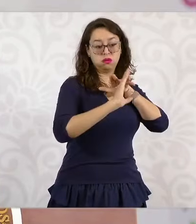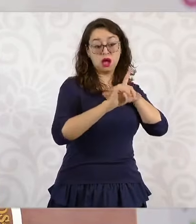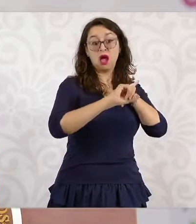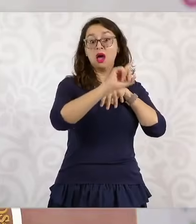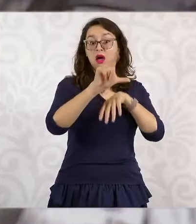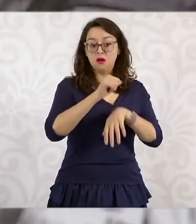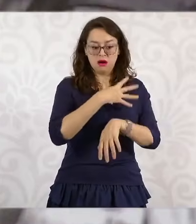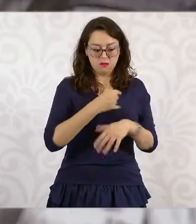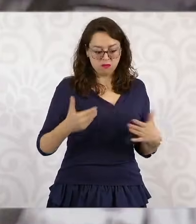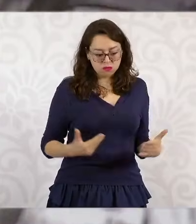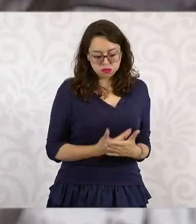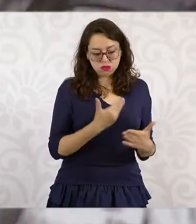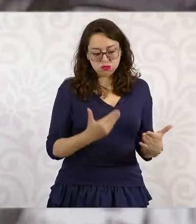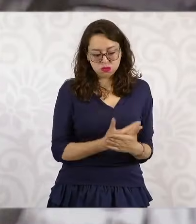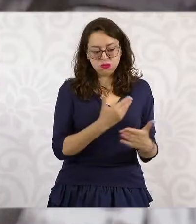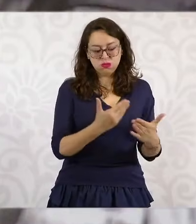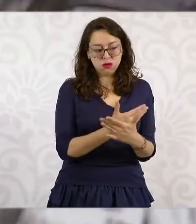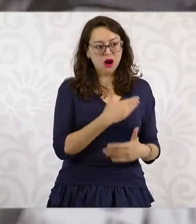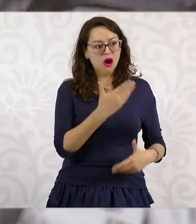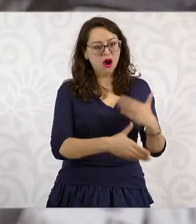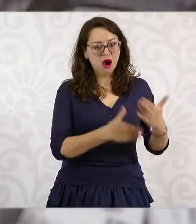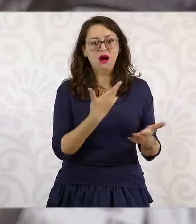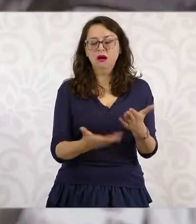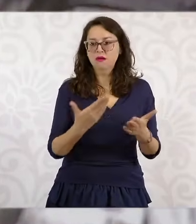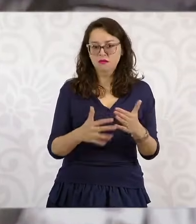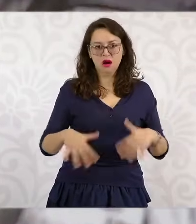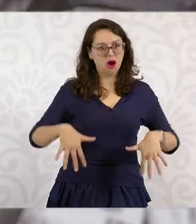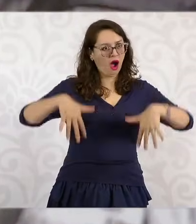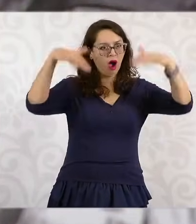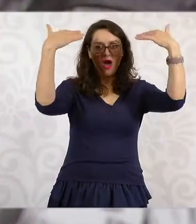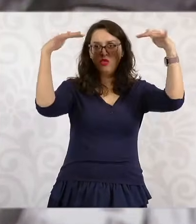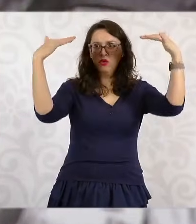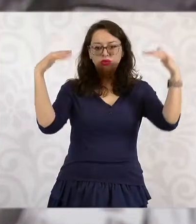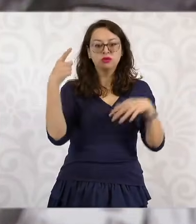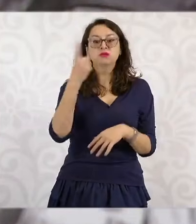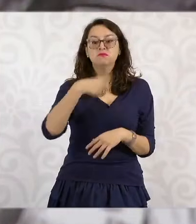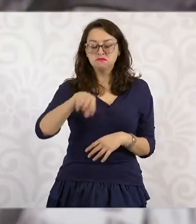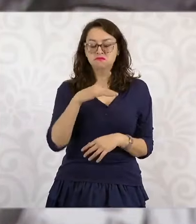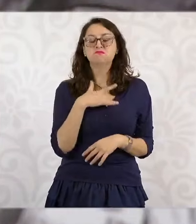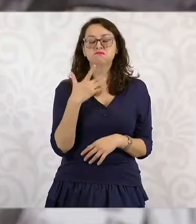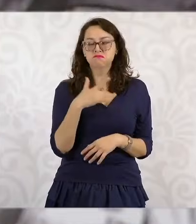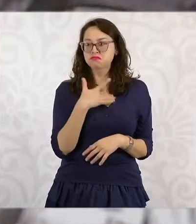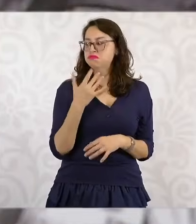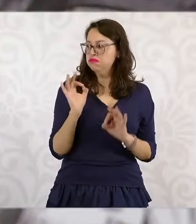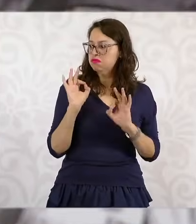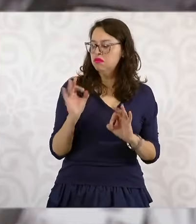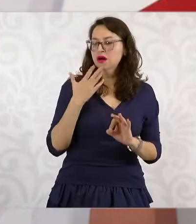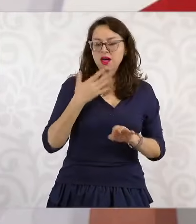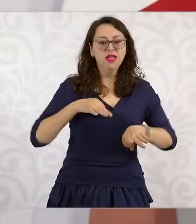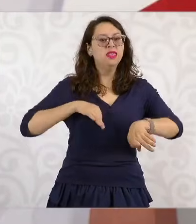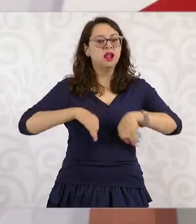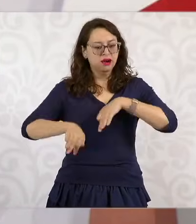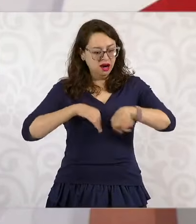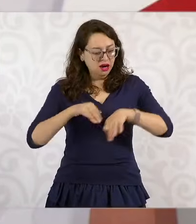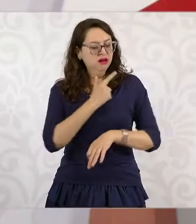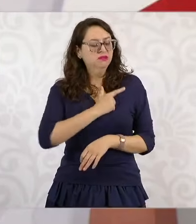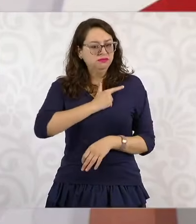darles una mejor vida, están dando resultados. son ah trabajadores e natos, son leales a la misión